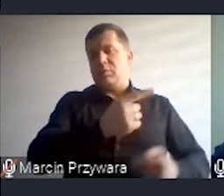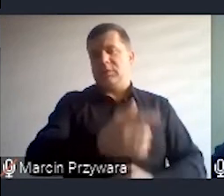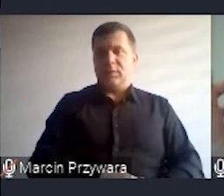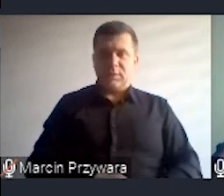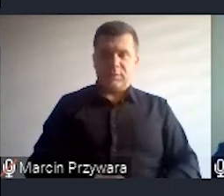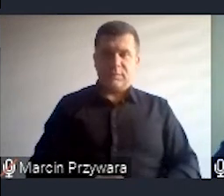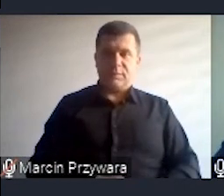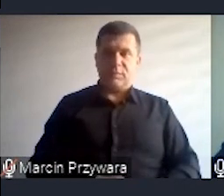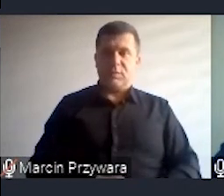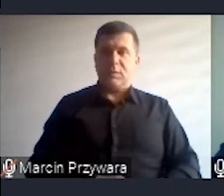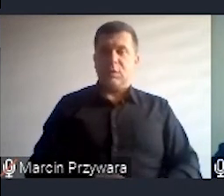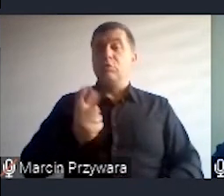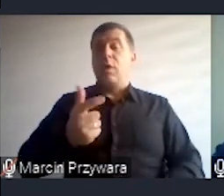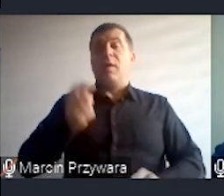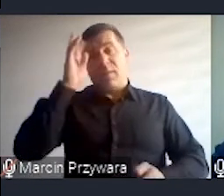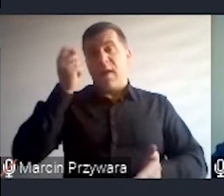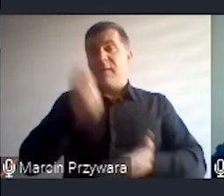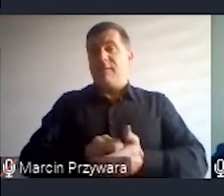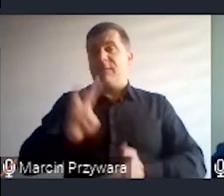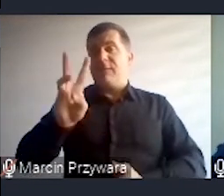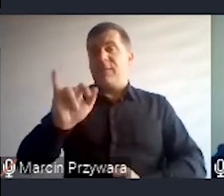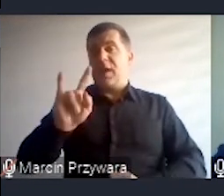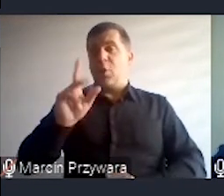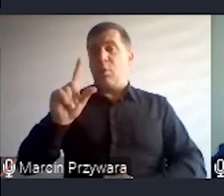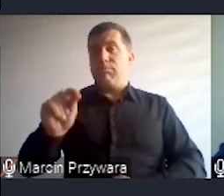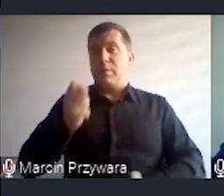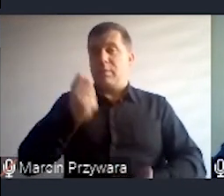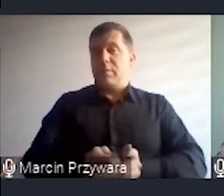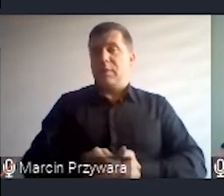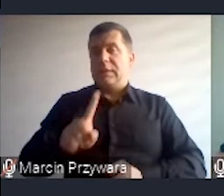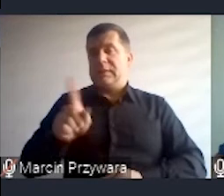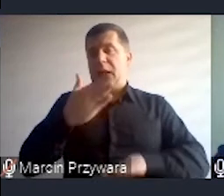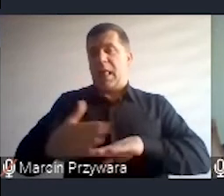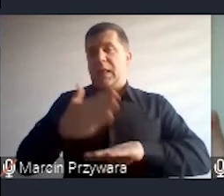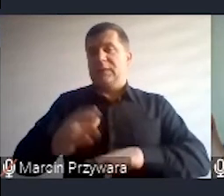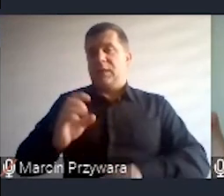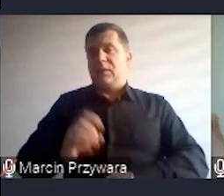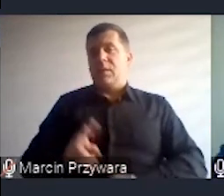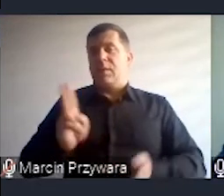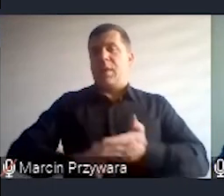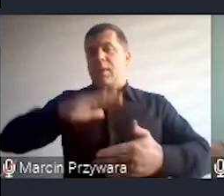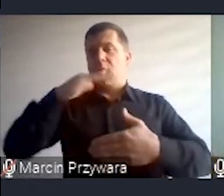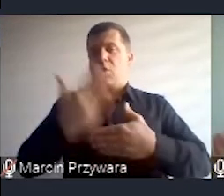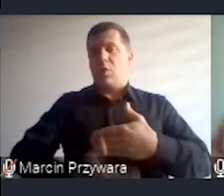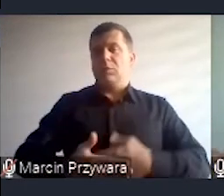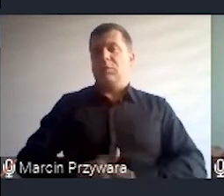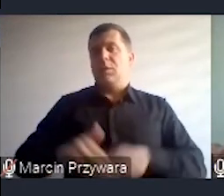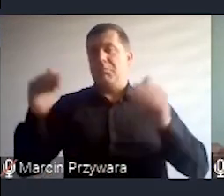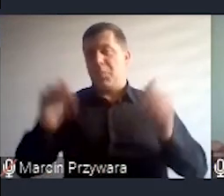Co z wykupem? Wykup z leasingu na koniec może się zdarzyć,